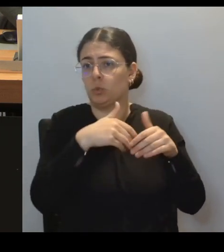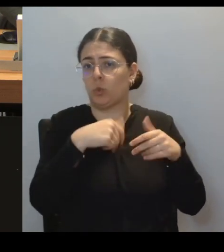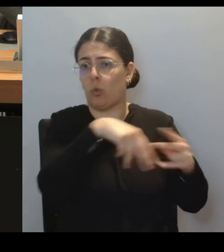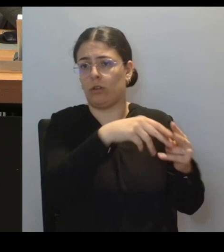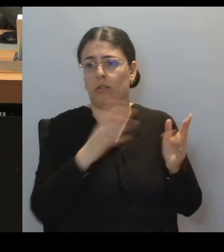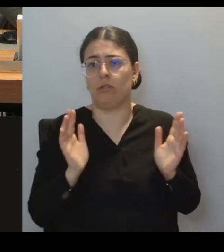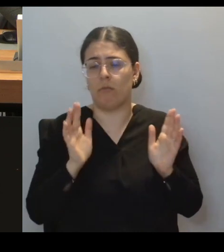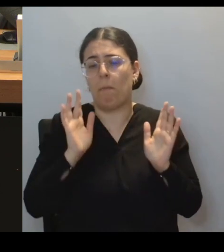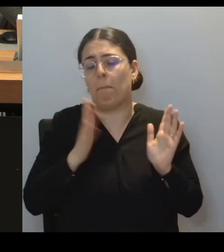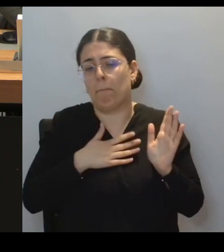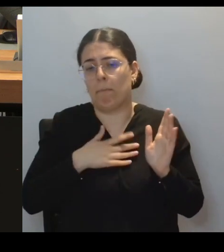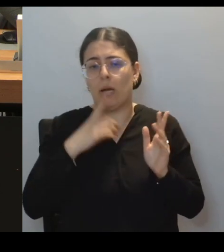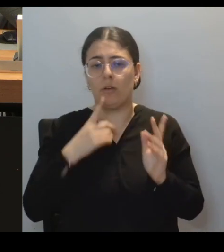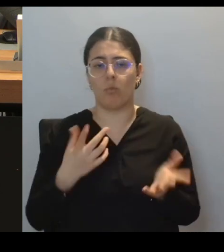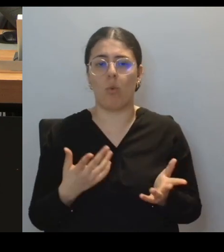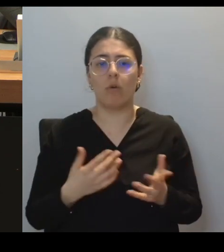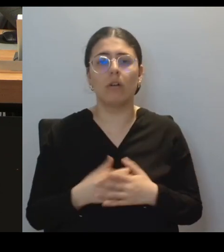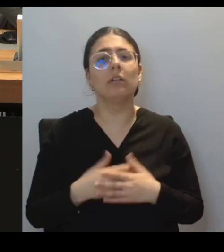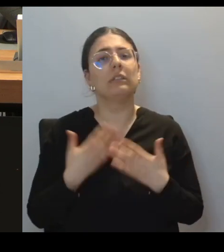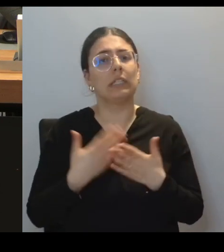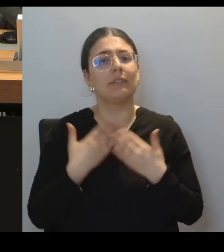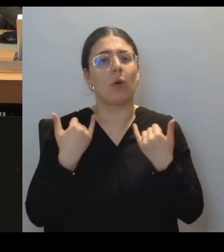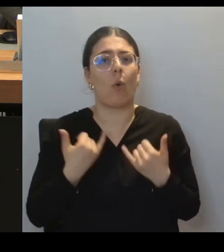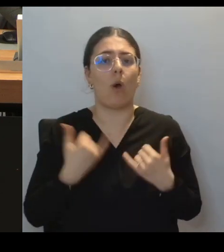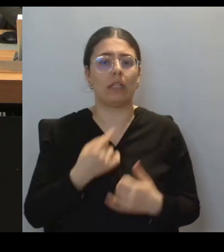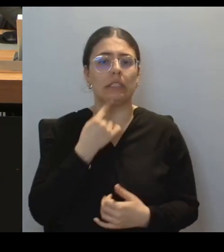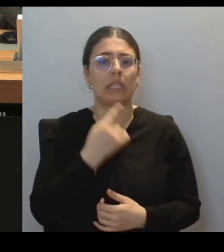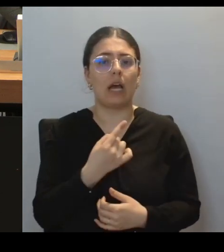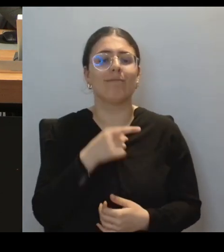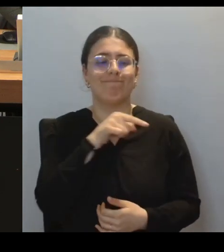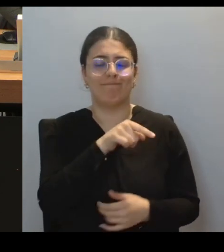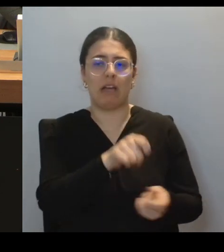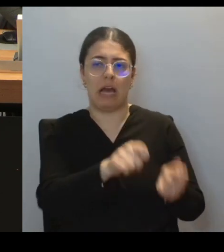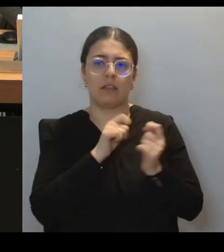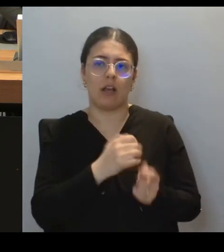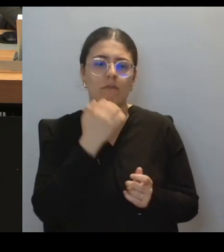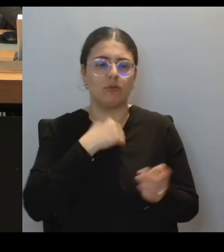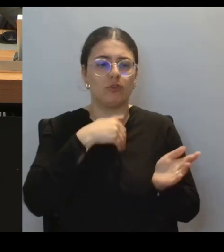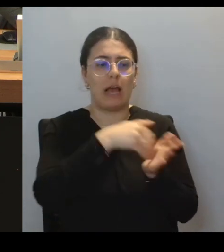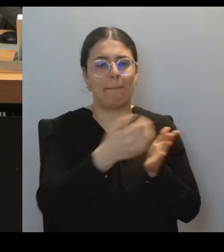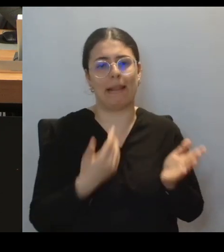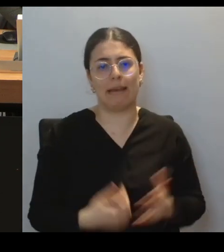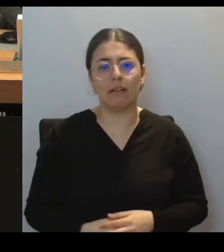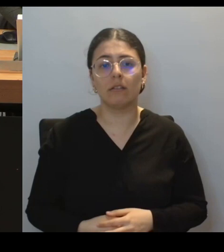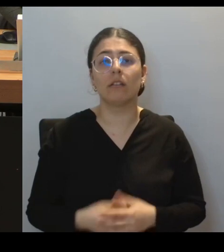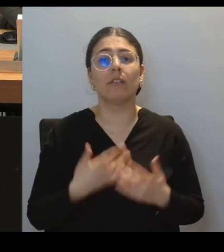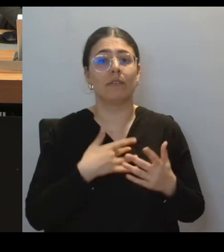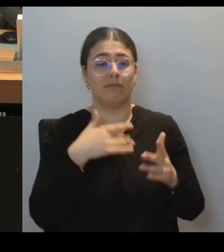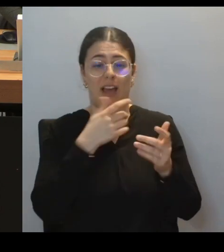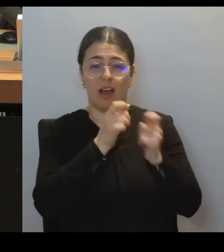diesen Antrag ablehnen werden. Nicht weil er schlecht ist, sondern weil er tatsächlich an der Stelle überholt ist und wir mit